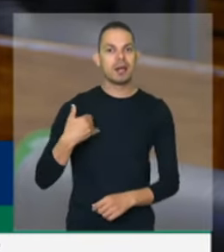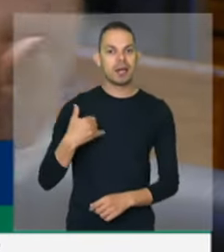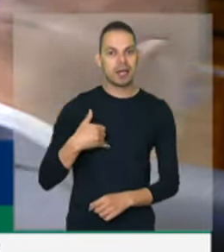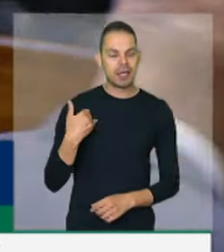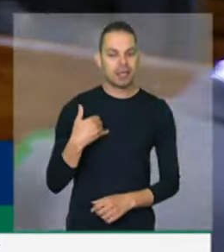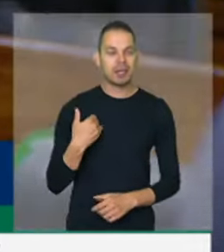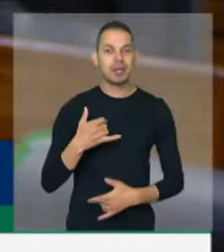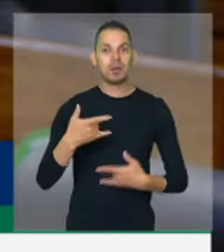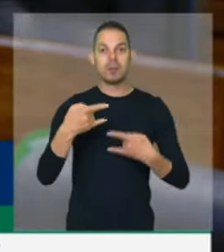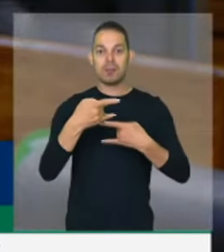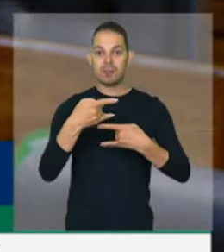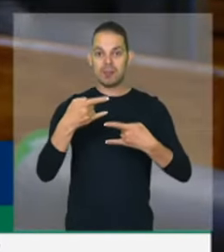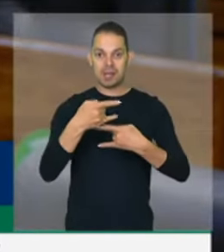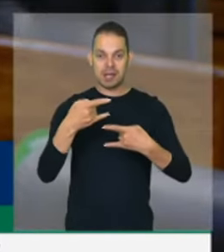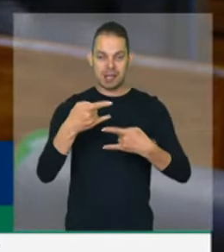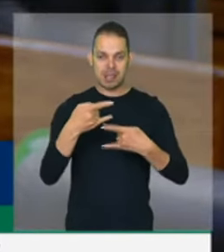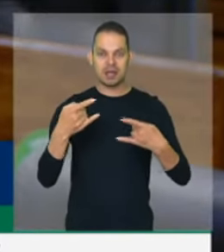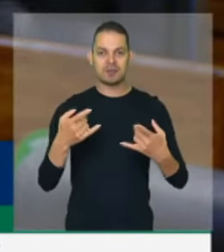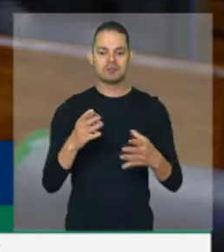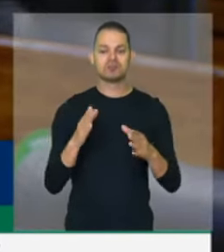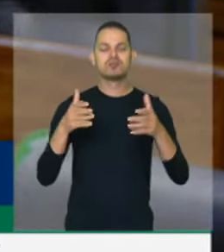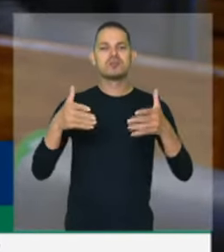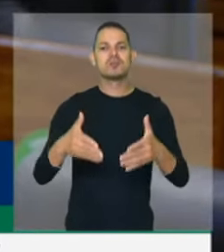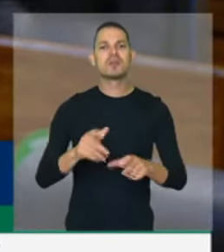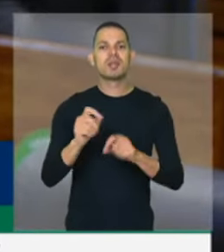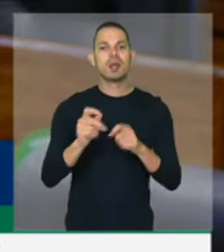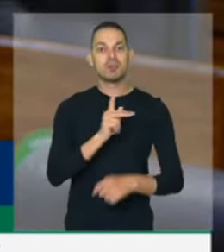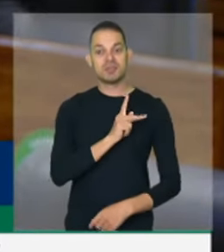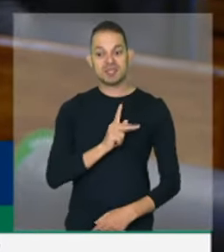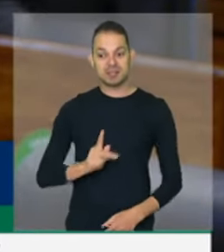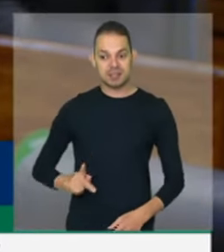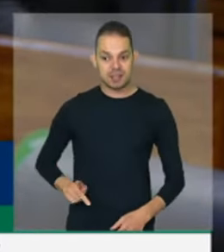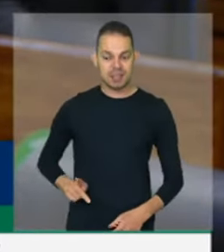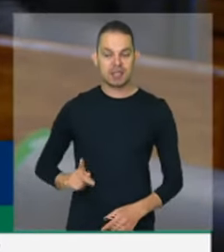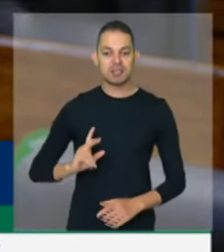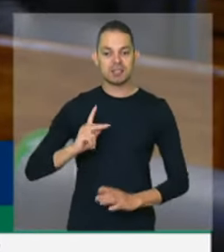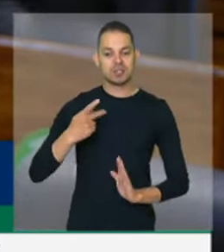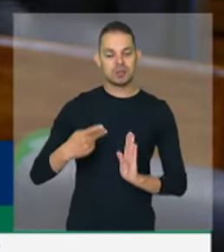ANOS, ESSA LIVE DO PRESIDENTE, DO PARTIDO BALEIA ROSSI...